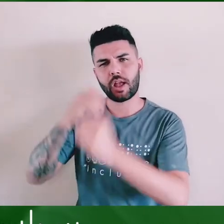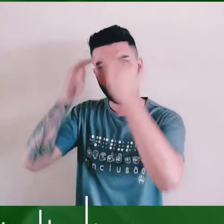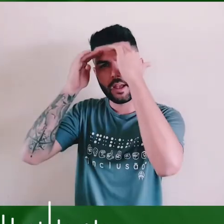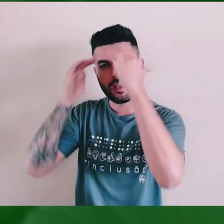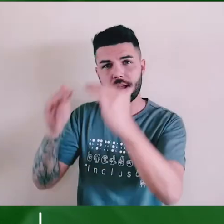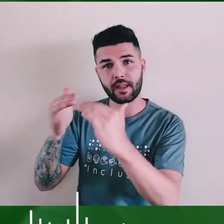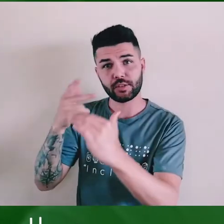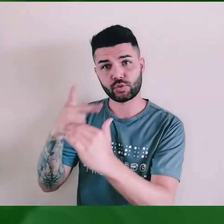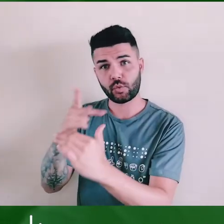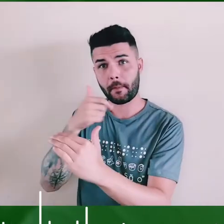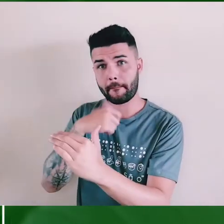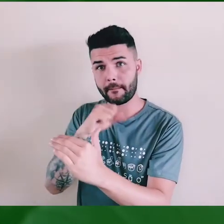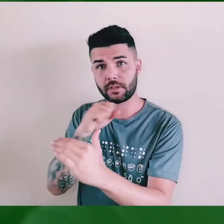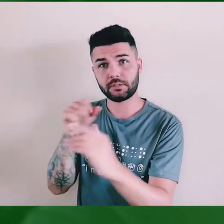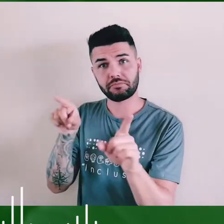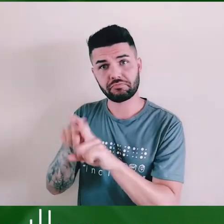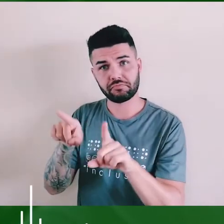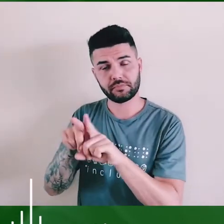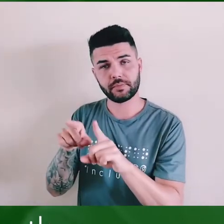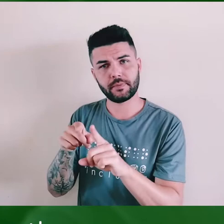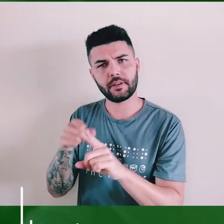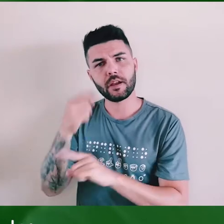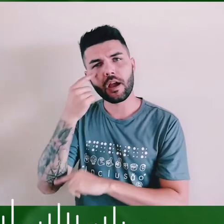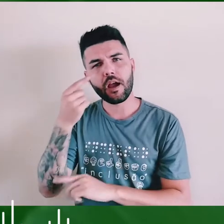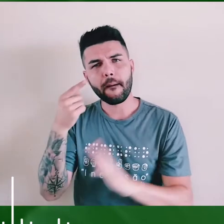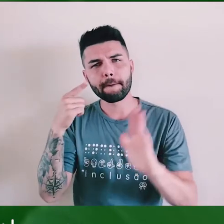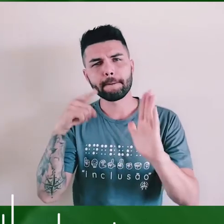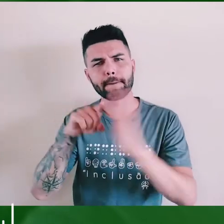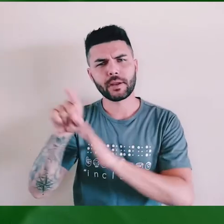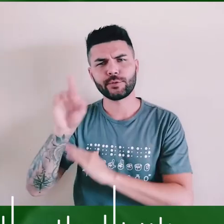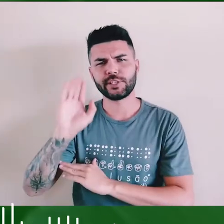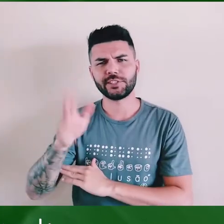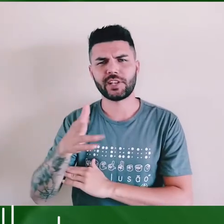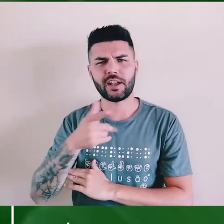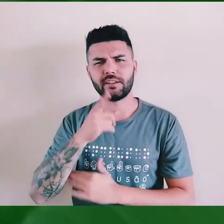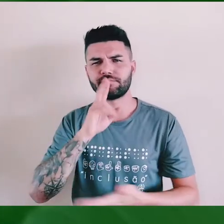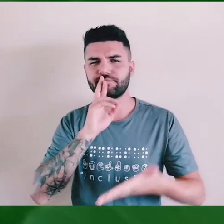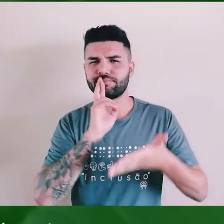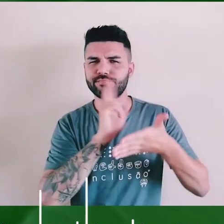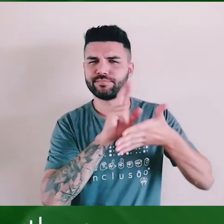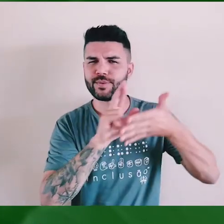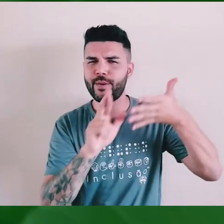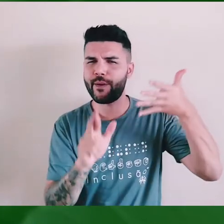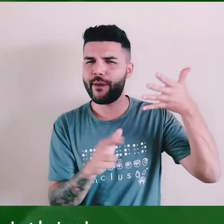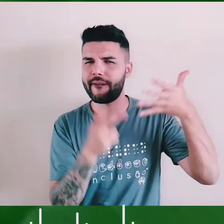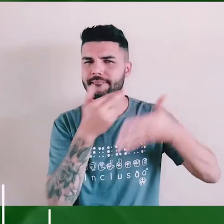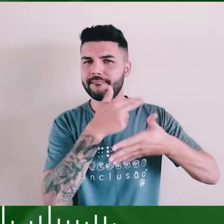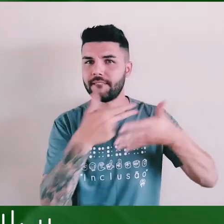da sua mãe. A pergunta que você já deve ter respondido várias vezes, mas a gente